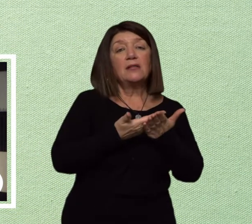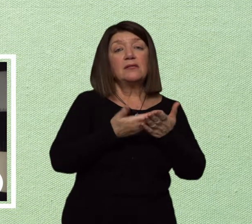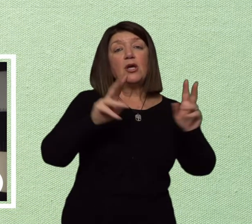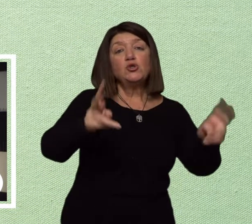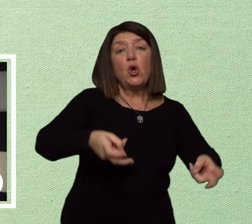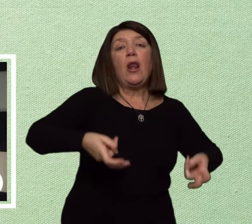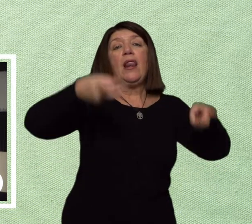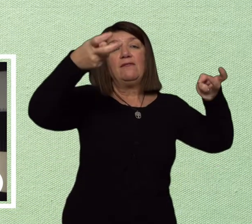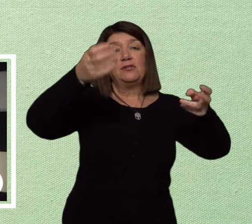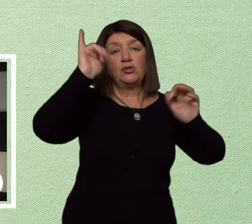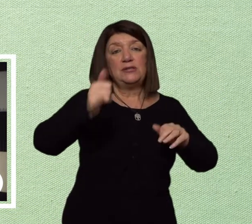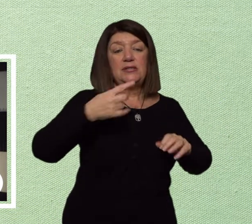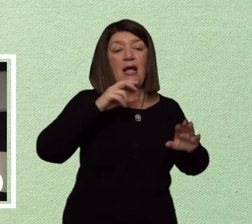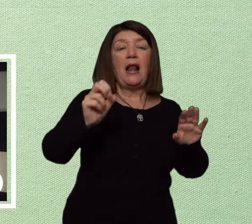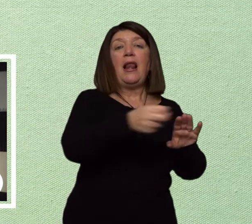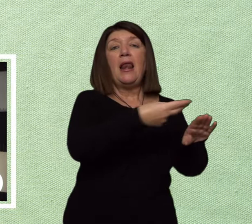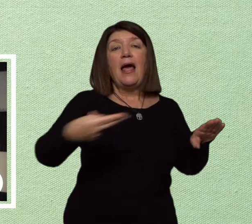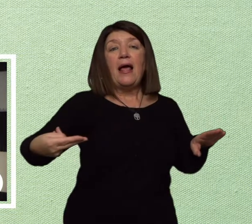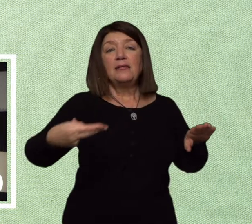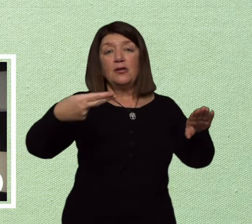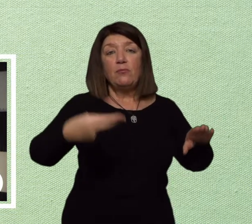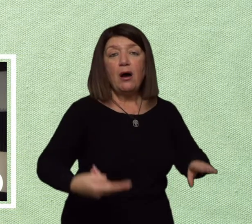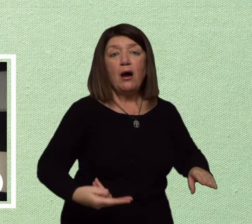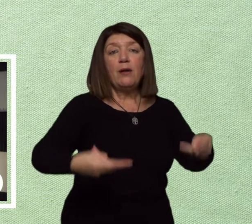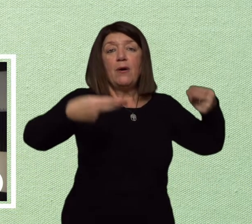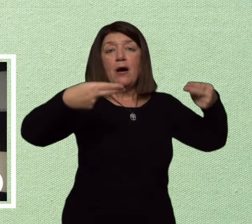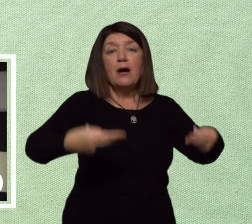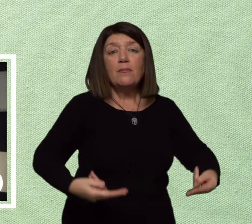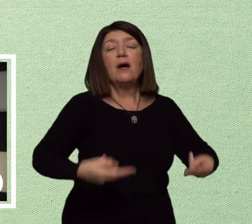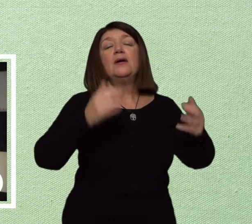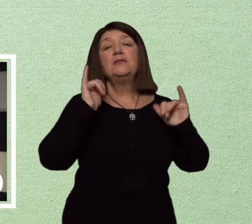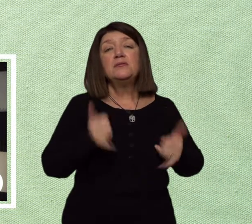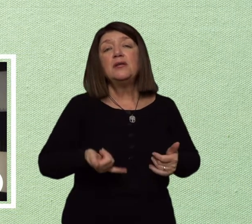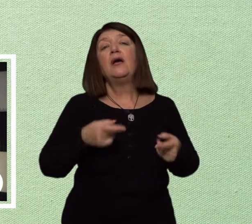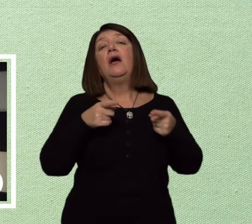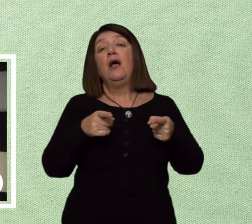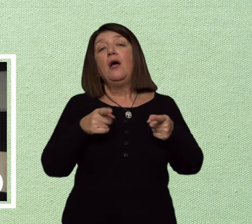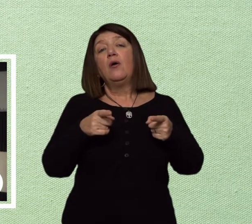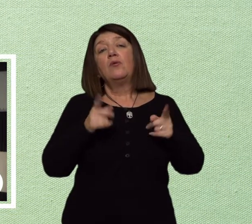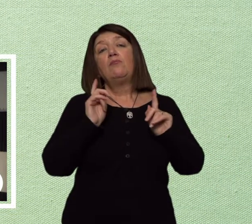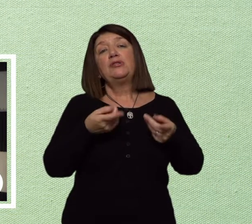sono già presupposti necessari, importantissimi, poter fornire più prestazioni contemporaneamente,